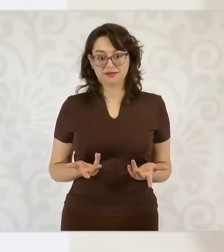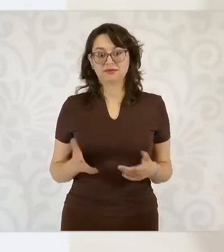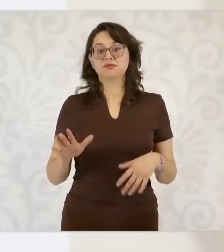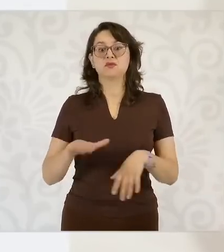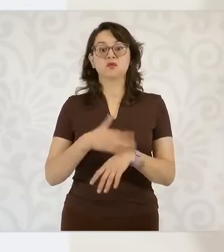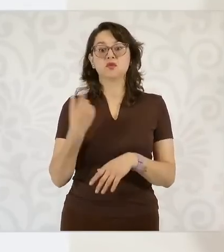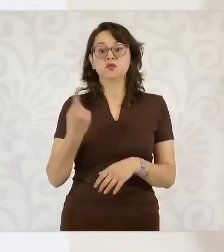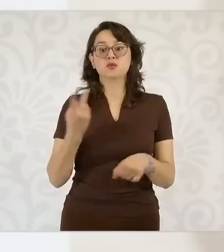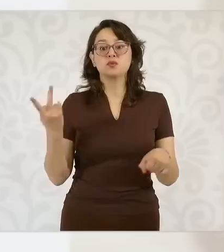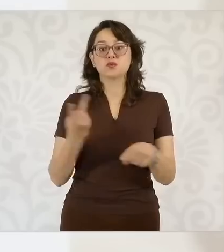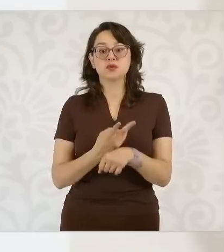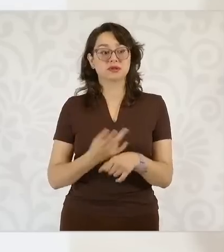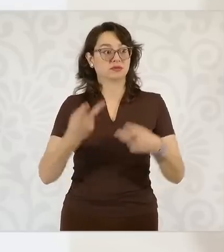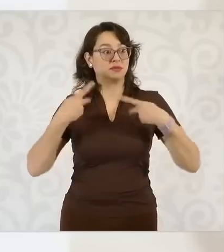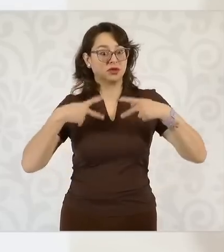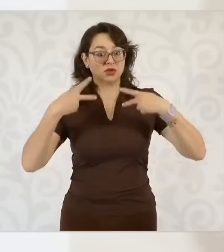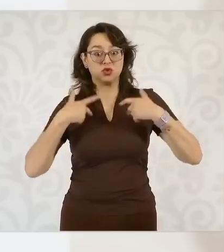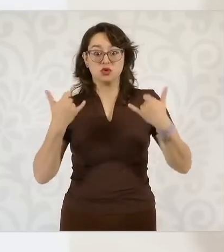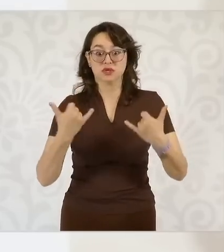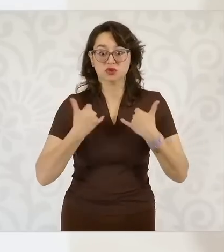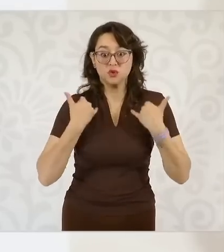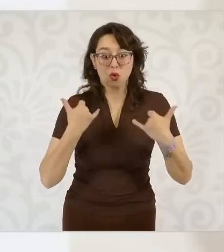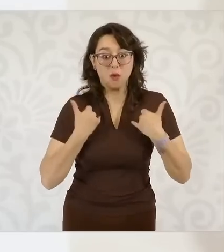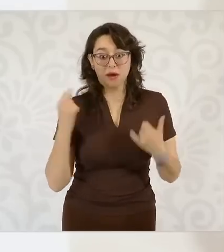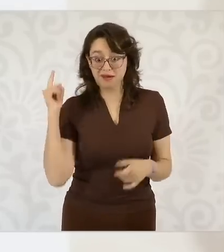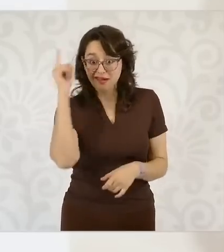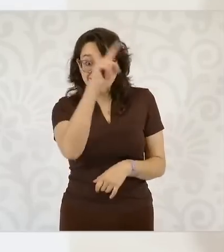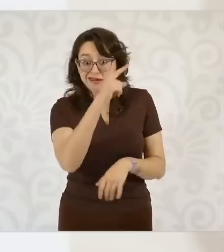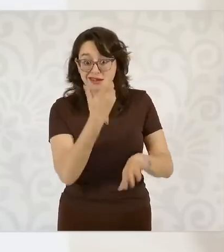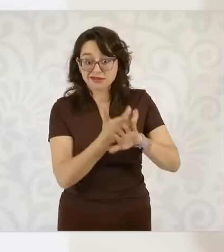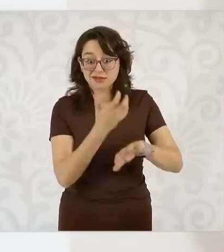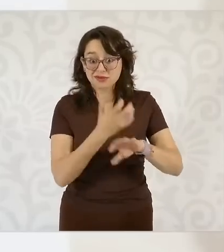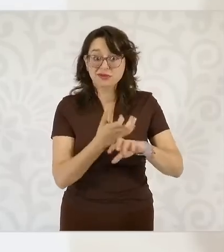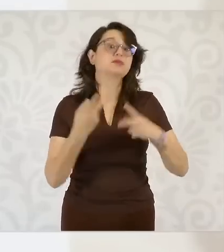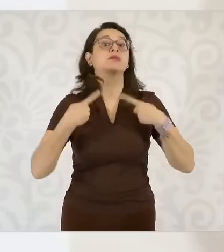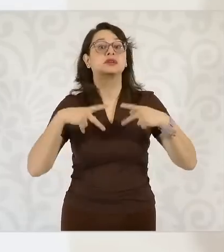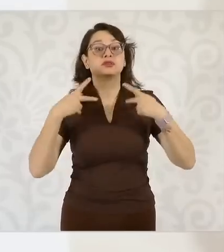decir ya no hay tanta gente tan joven que trabaja en las fábricas y otros fenómenos